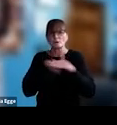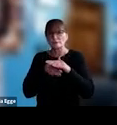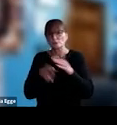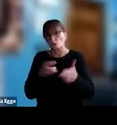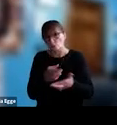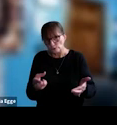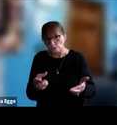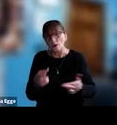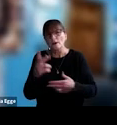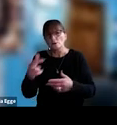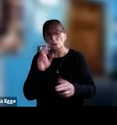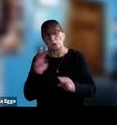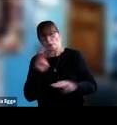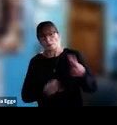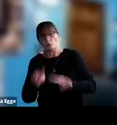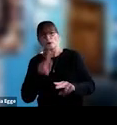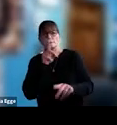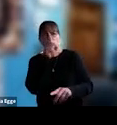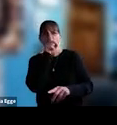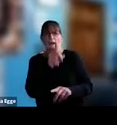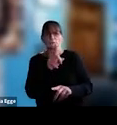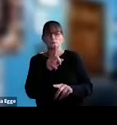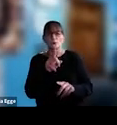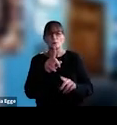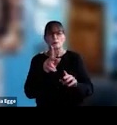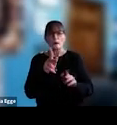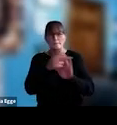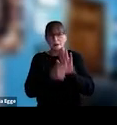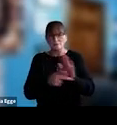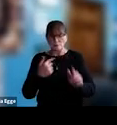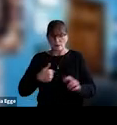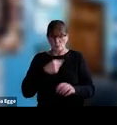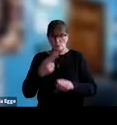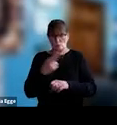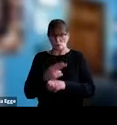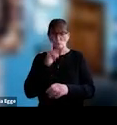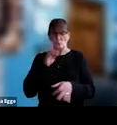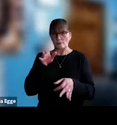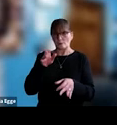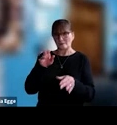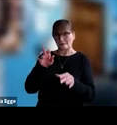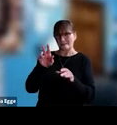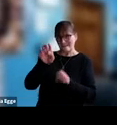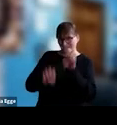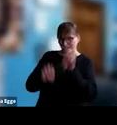pueden echar un vistazo, pero estas son las políticas reales que usamos cuando evaluamos casos, la política de la seguridad social.